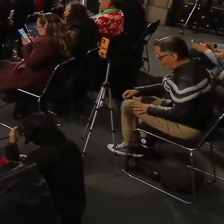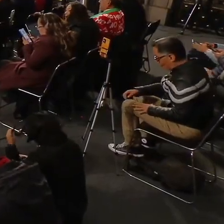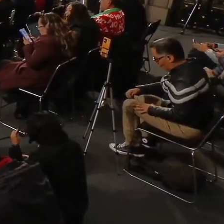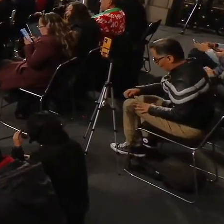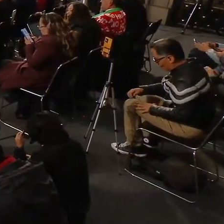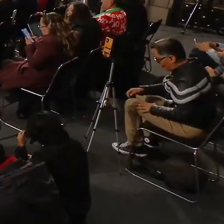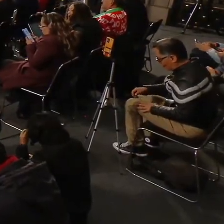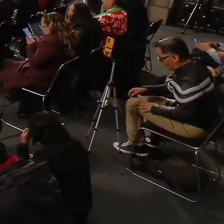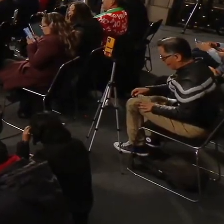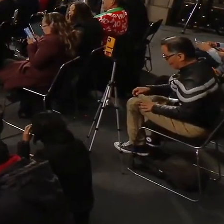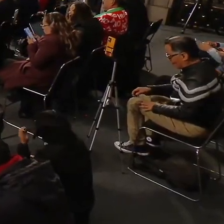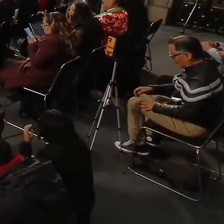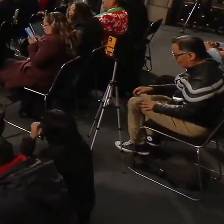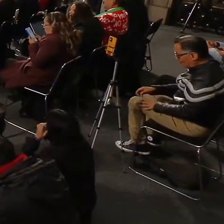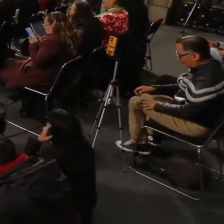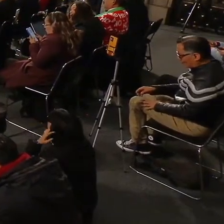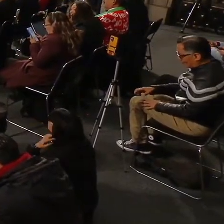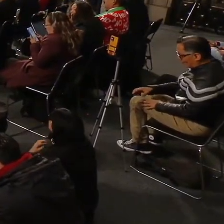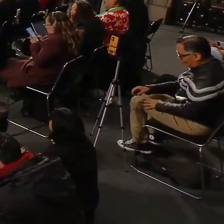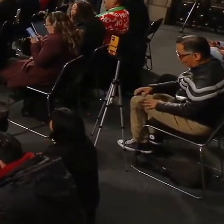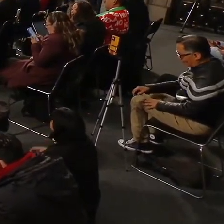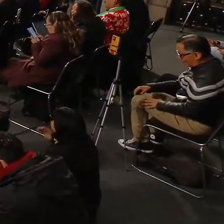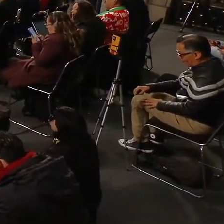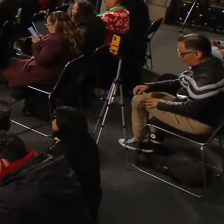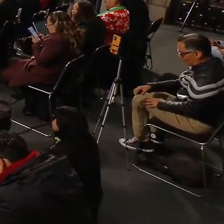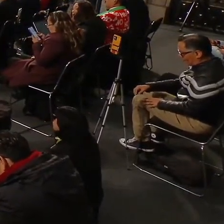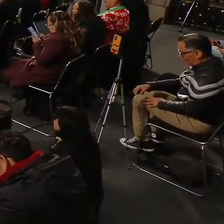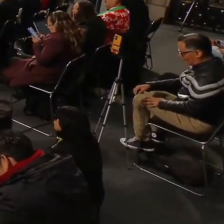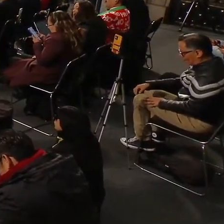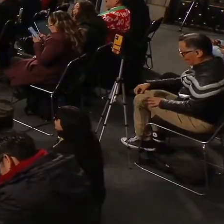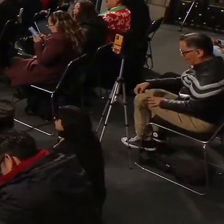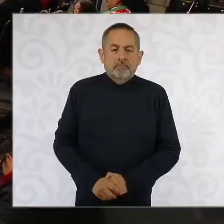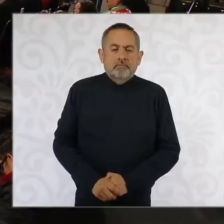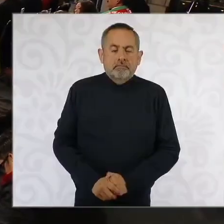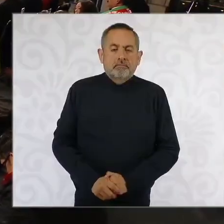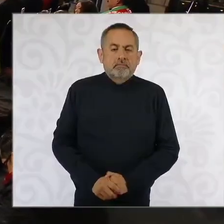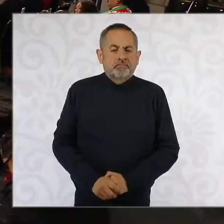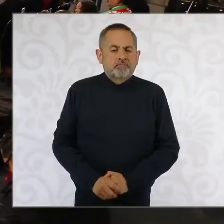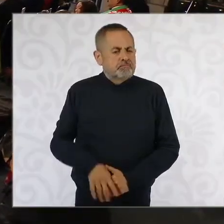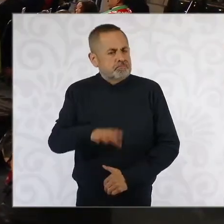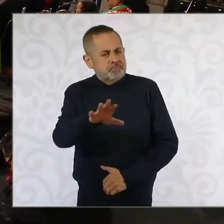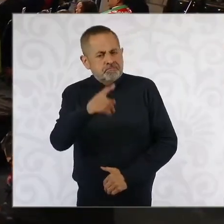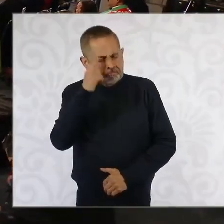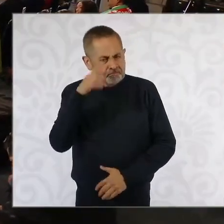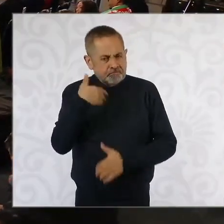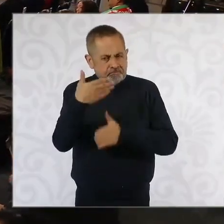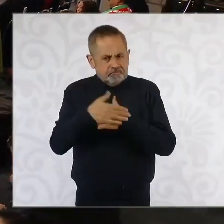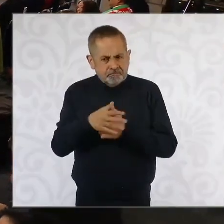ayudarán a suavizar de cierta manera la que él tiene pues de hacer una deportación masiva